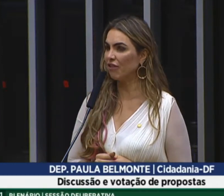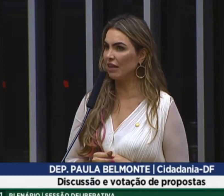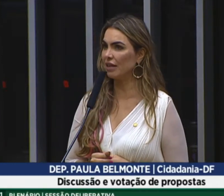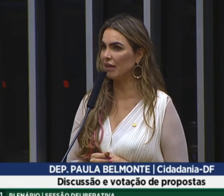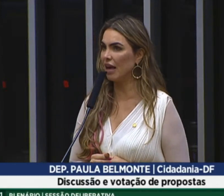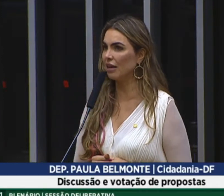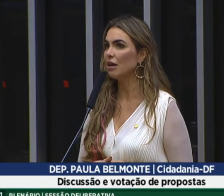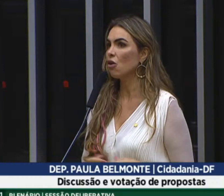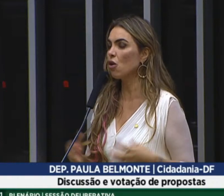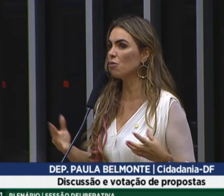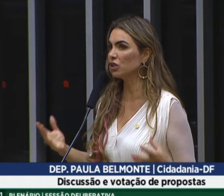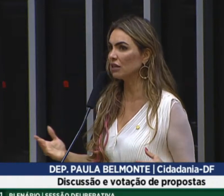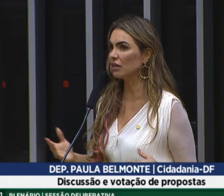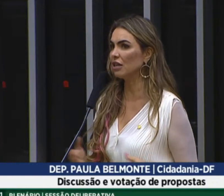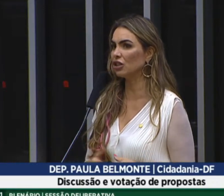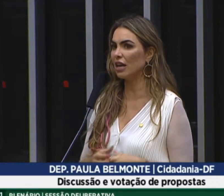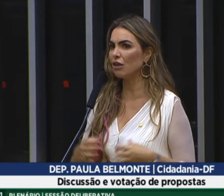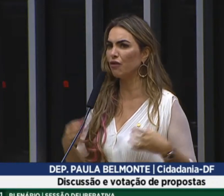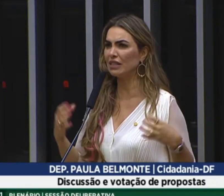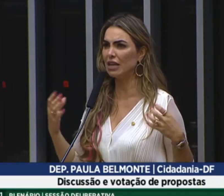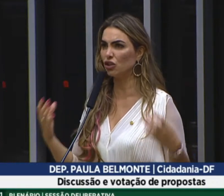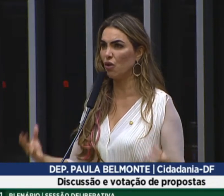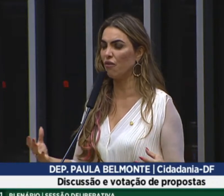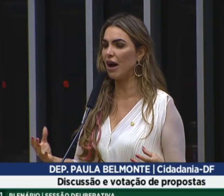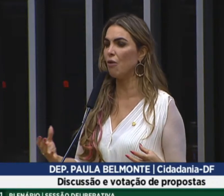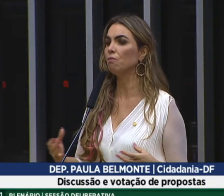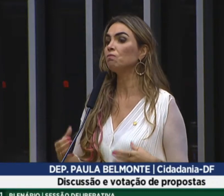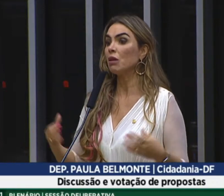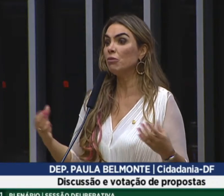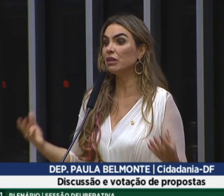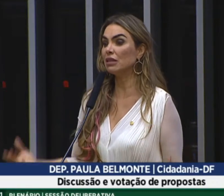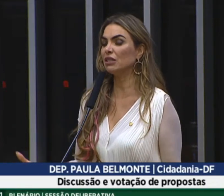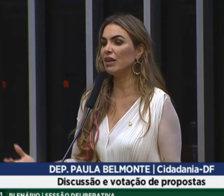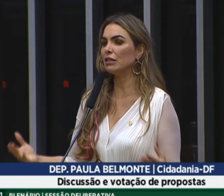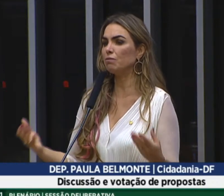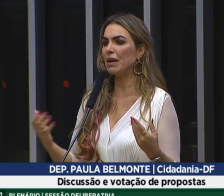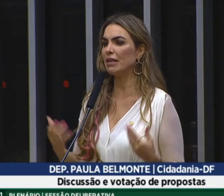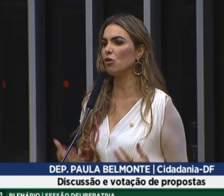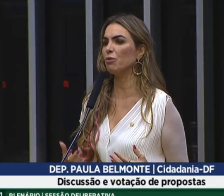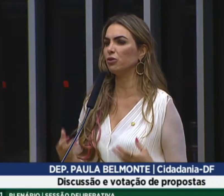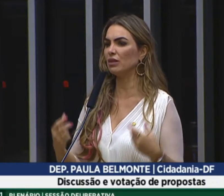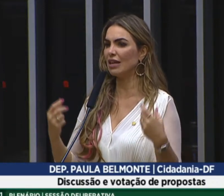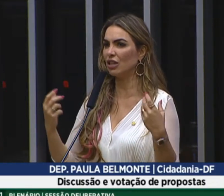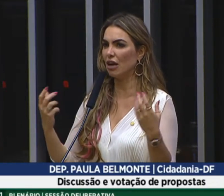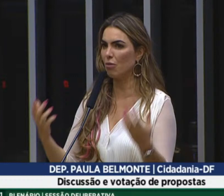FAZER ENXOVAL, MUITAS DAS VEZES PERDENDO OPORTUNIDADE DE GANHAR UMA COMISSÃO, UMA HORA EXTRA E NÓS PRECISAMOS FAZER